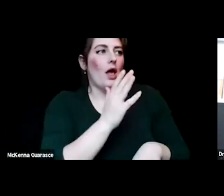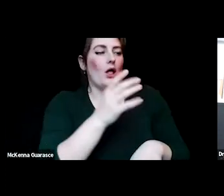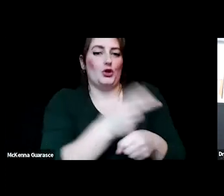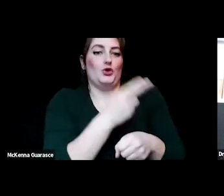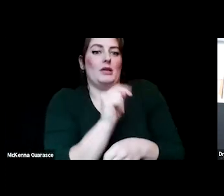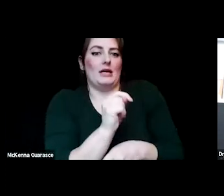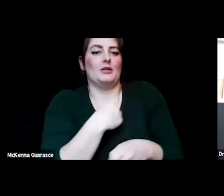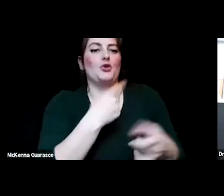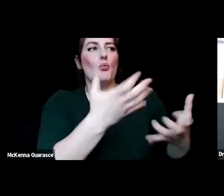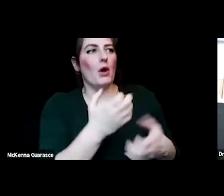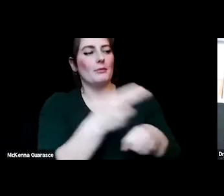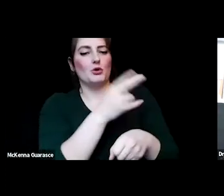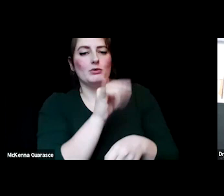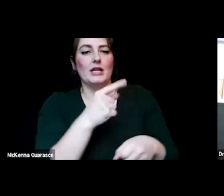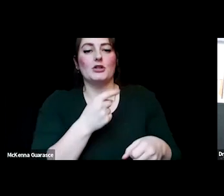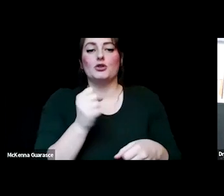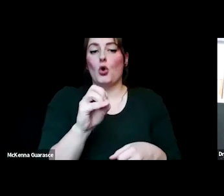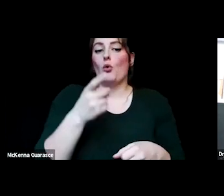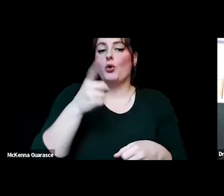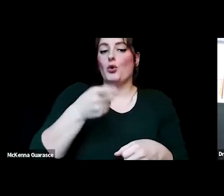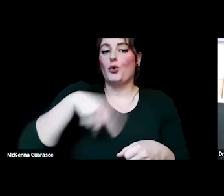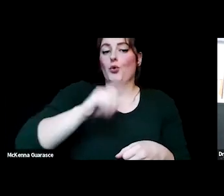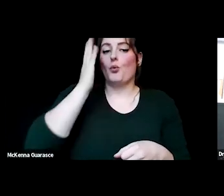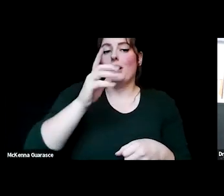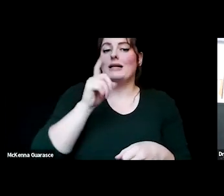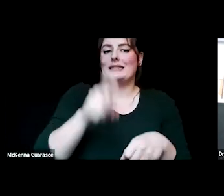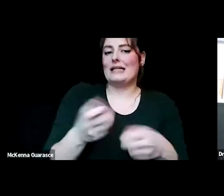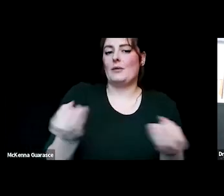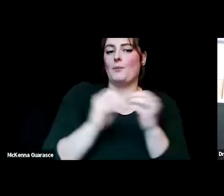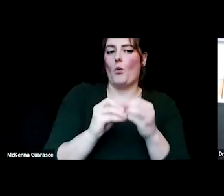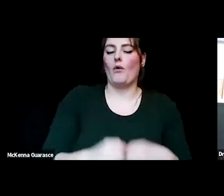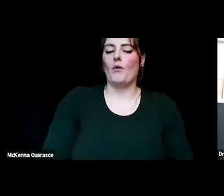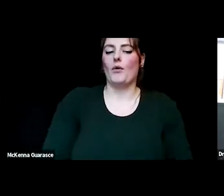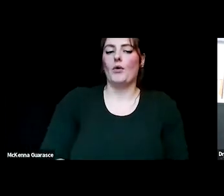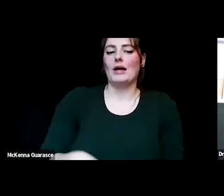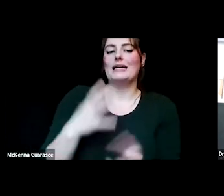y necesitarán más. El segundo ingrediente es capacitar a los administradores de propiedades.